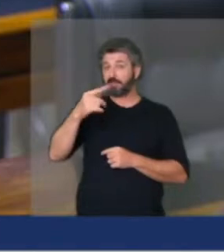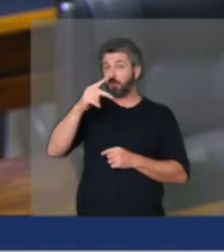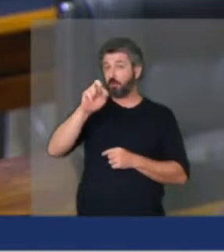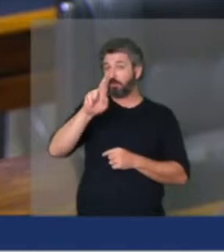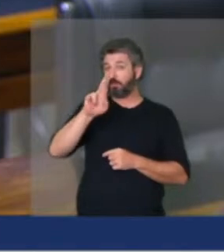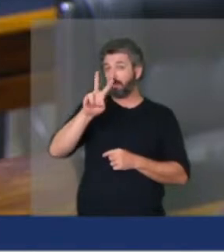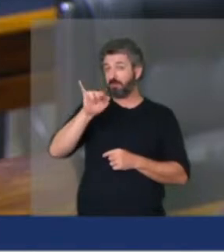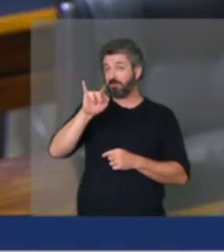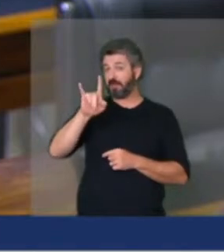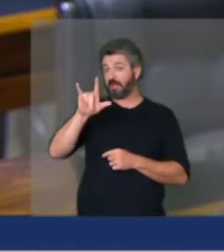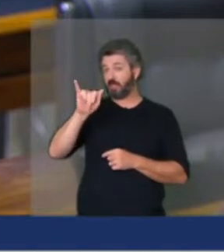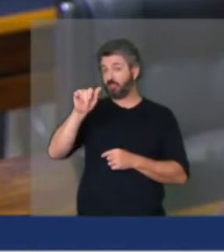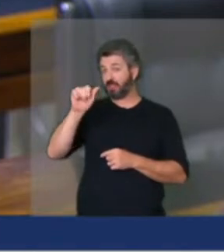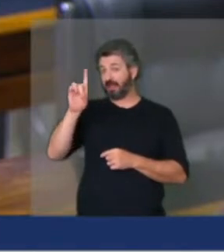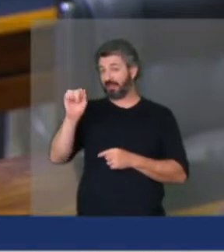CORRUPÇÃO... QUANDO AUFERE LUCRO. VAMOS LEMBRAR... QUE O